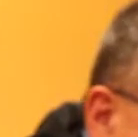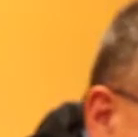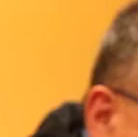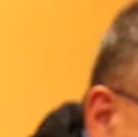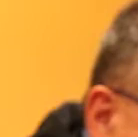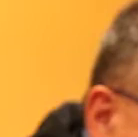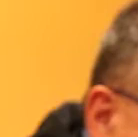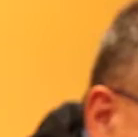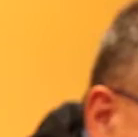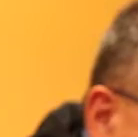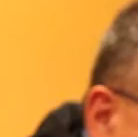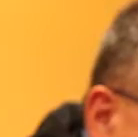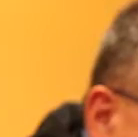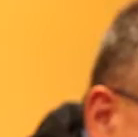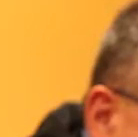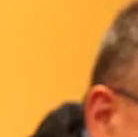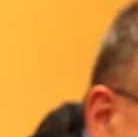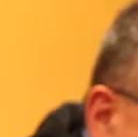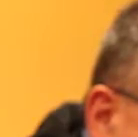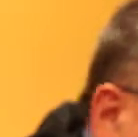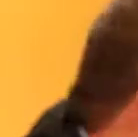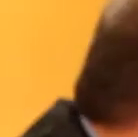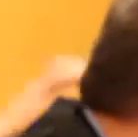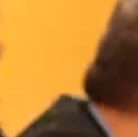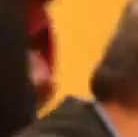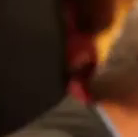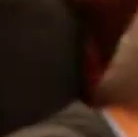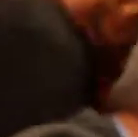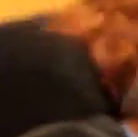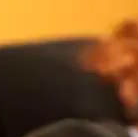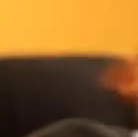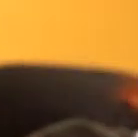carteles que le ponían sus compañeros con mensajes como "zona libre de corruptos",